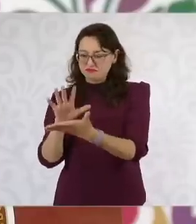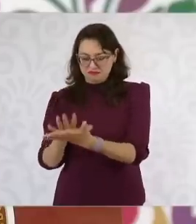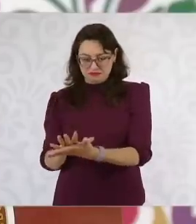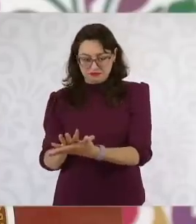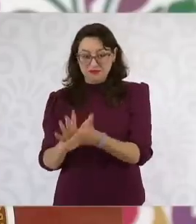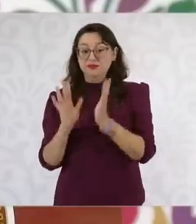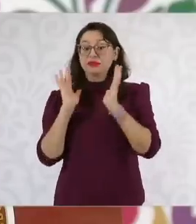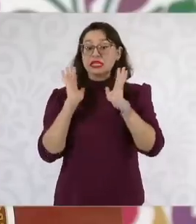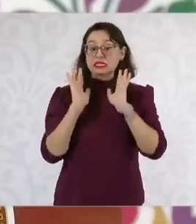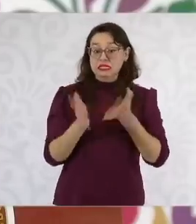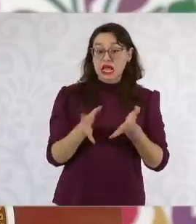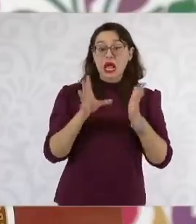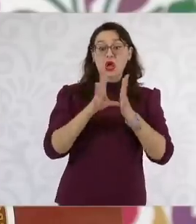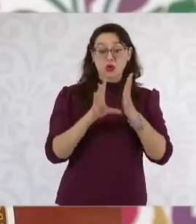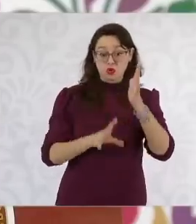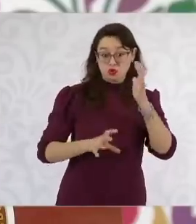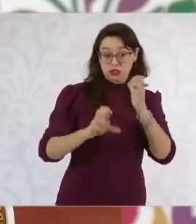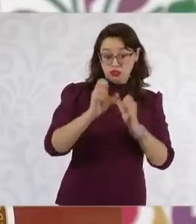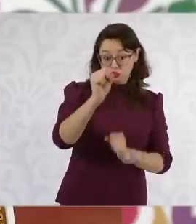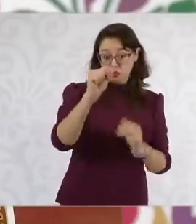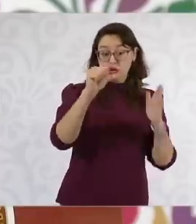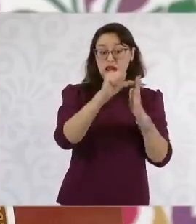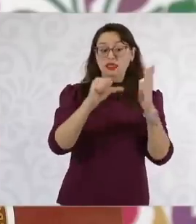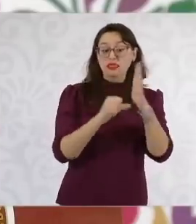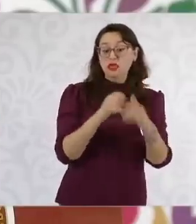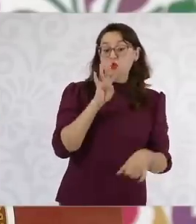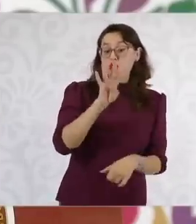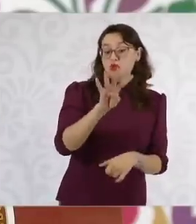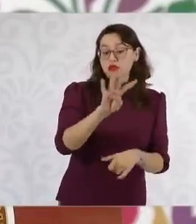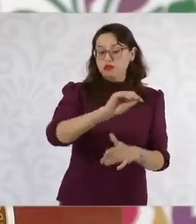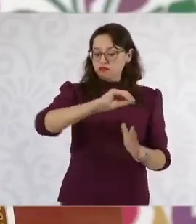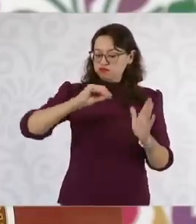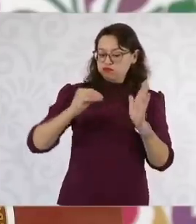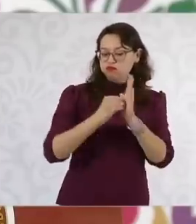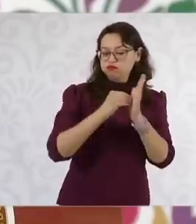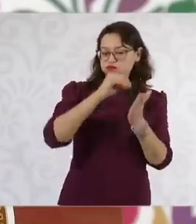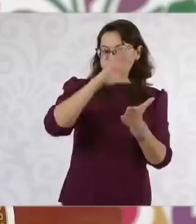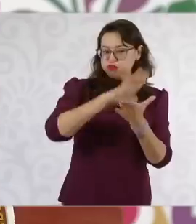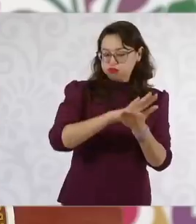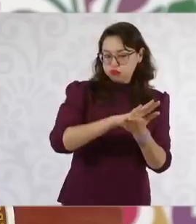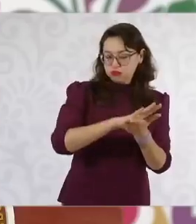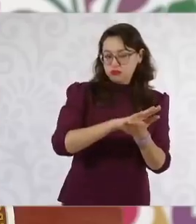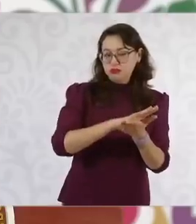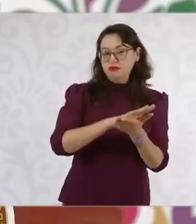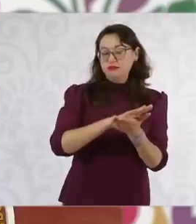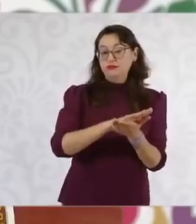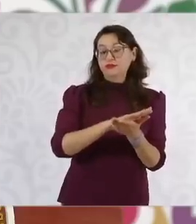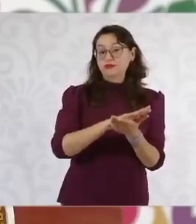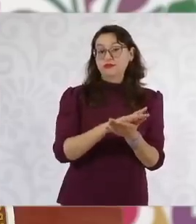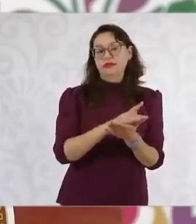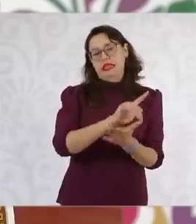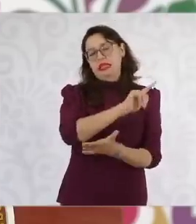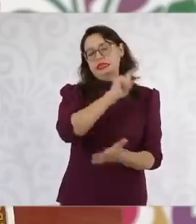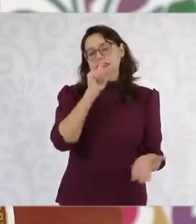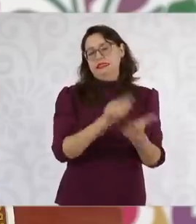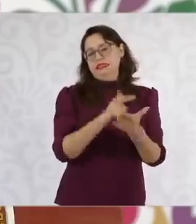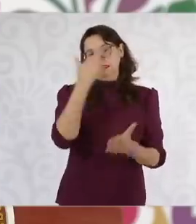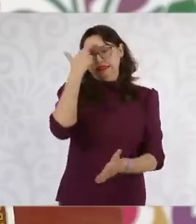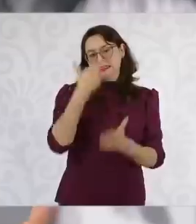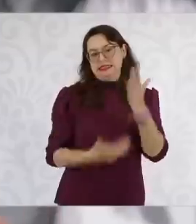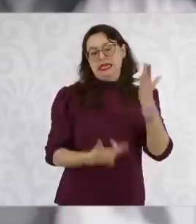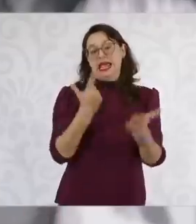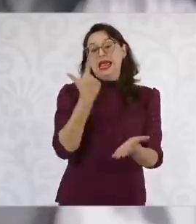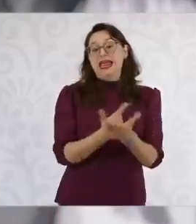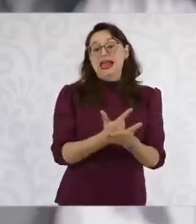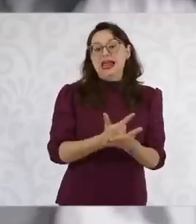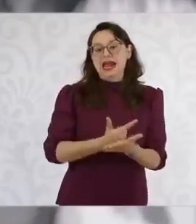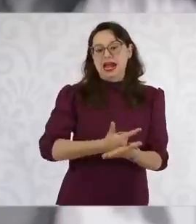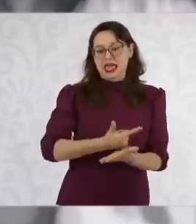la extorsión como delito eh grave Por decirlo en palabras sencillas que significa que tiene prisión